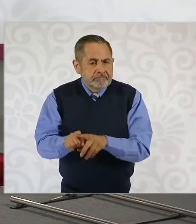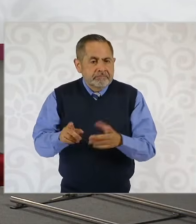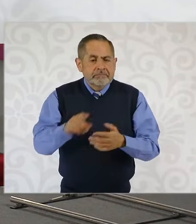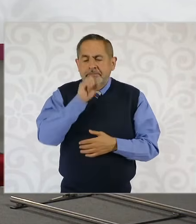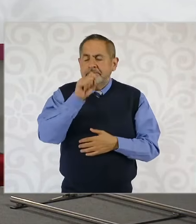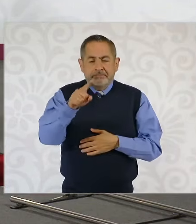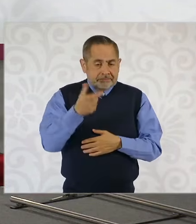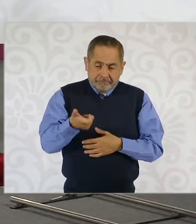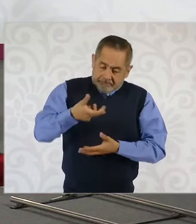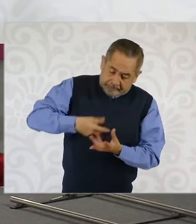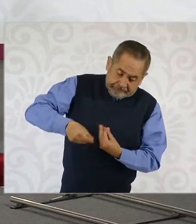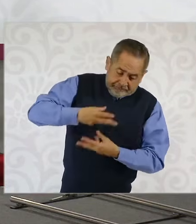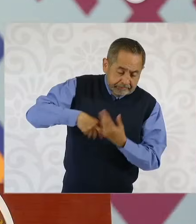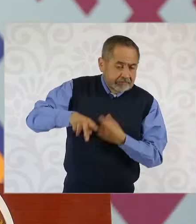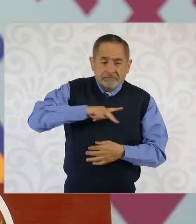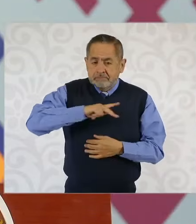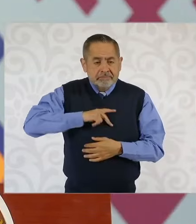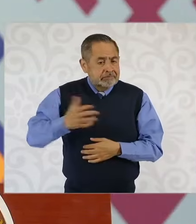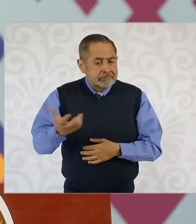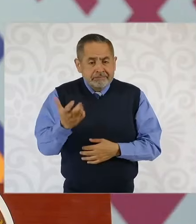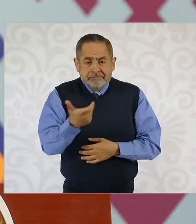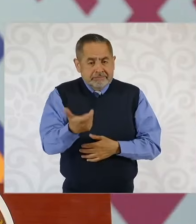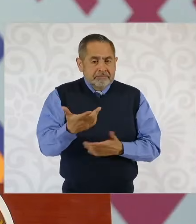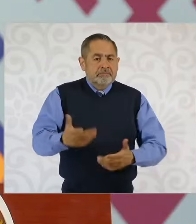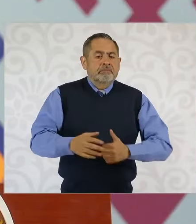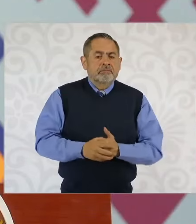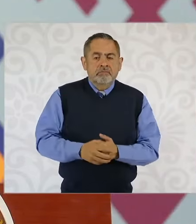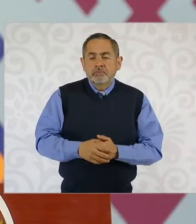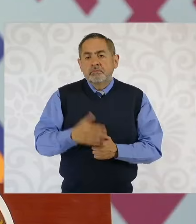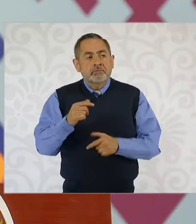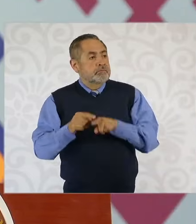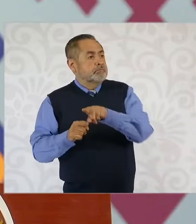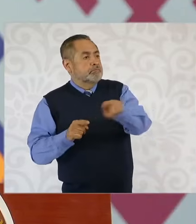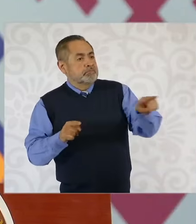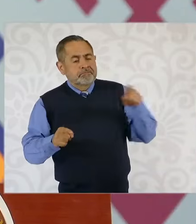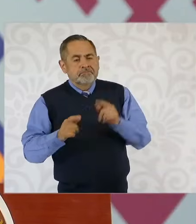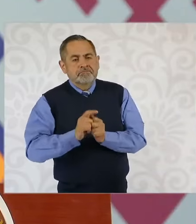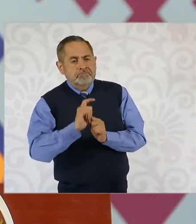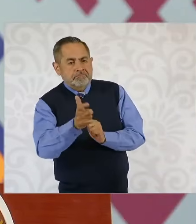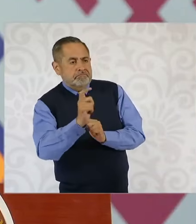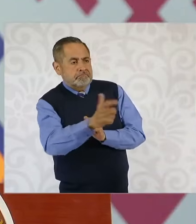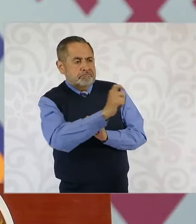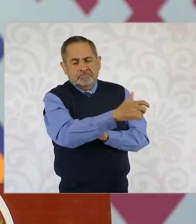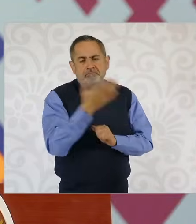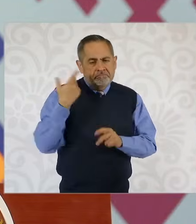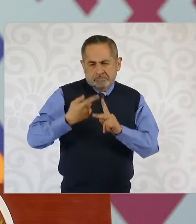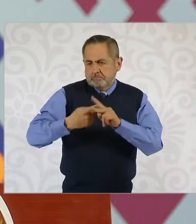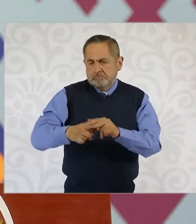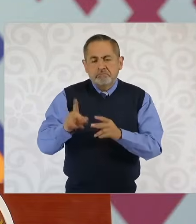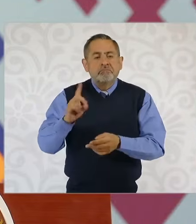fuentes eh el pago a proveedores ya iniciado a misón diciembre de 2024 de acuerdo con las